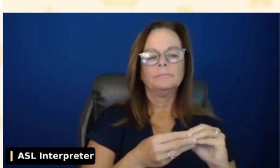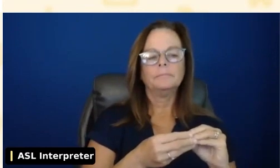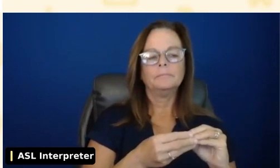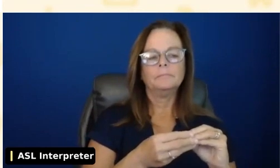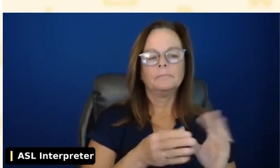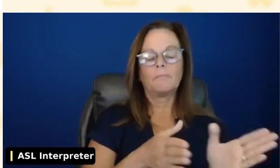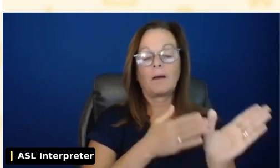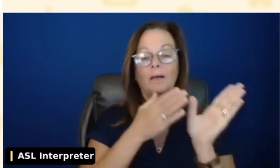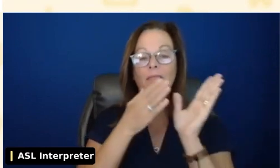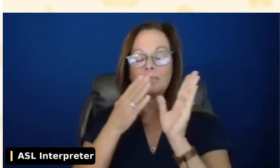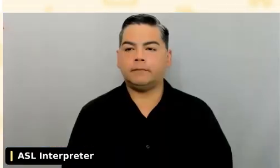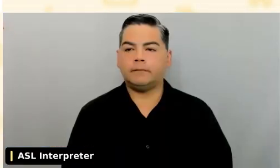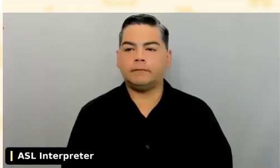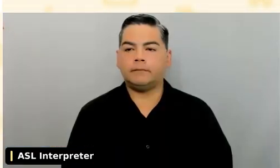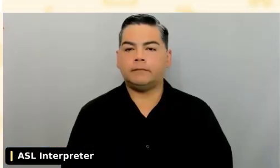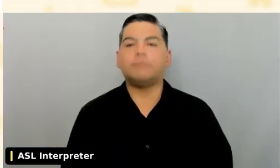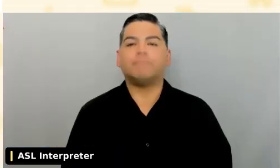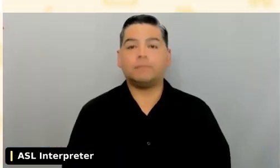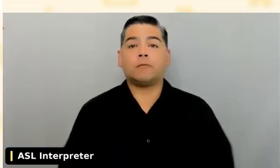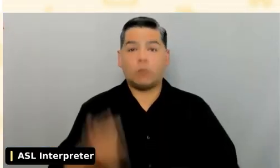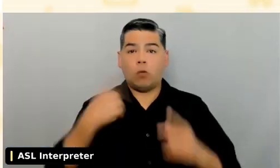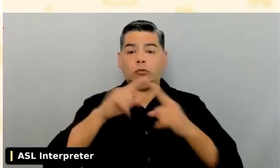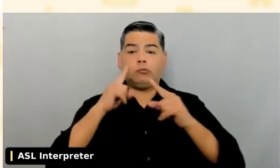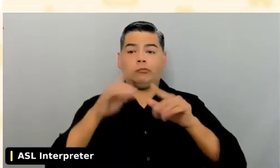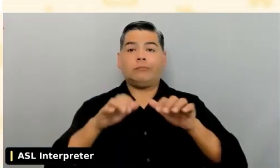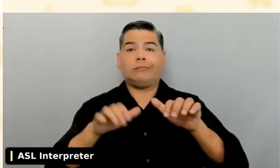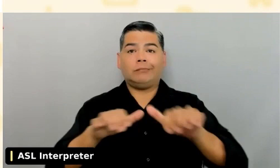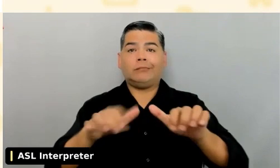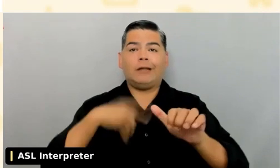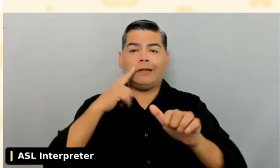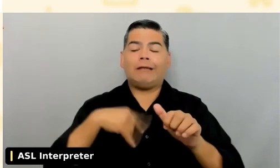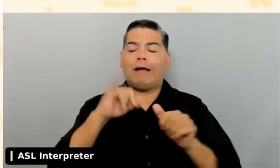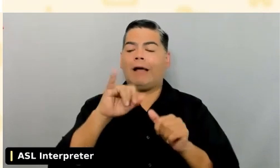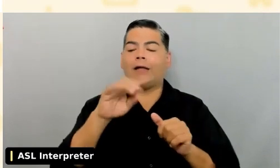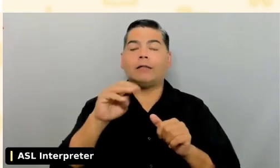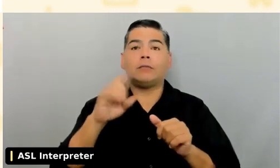entonces cuando vienes a hacer una auditoría, los elementos encontrados serán los casos extremos.